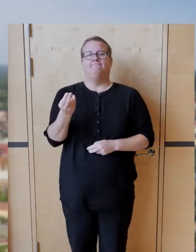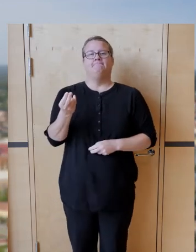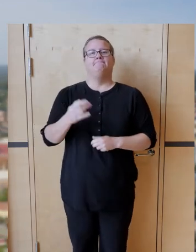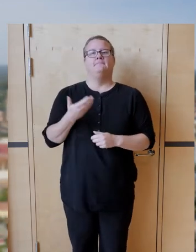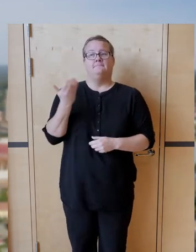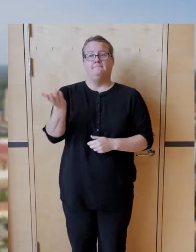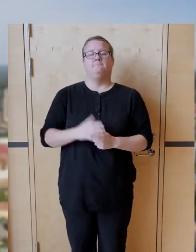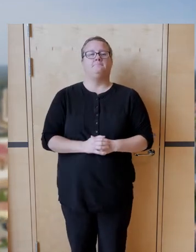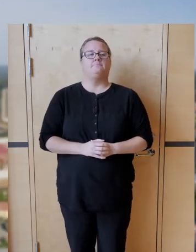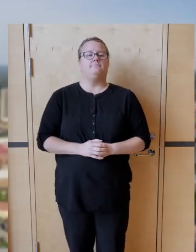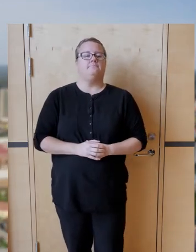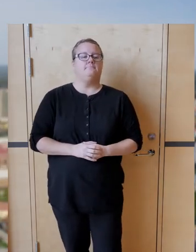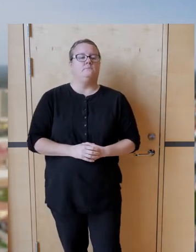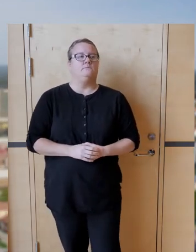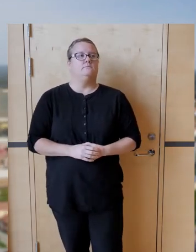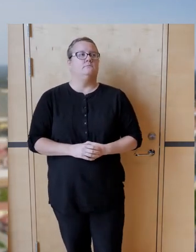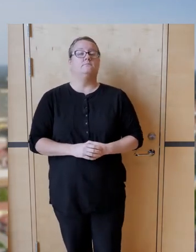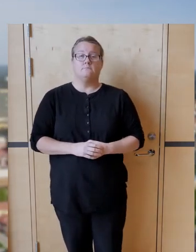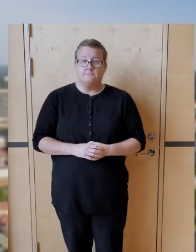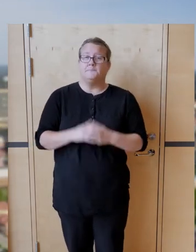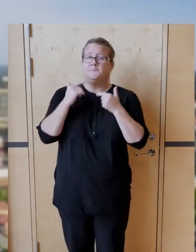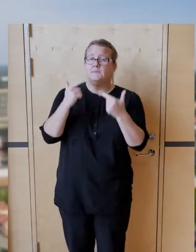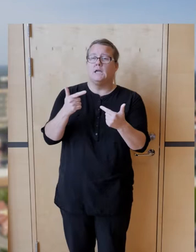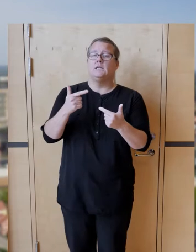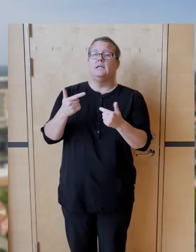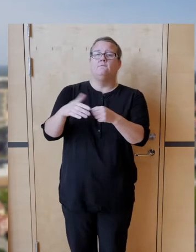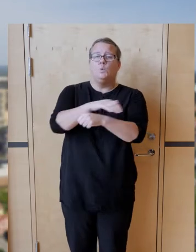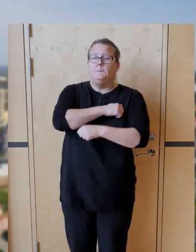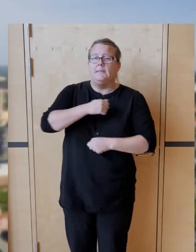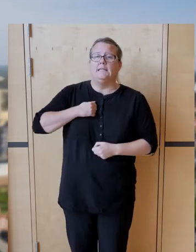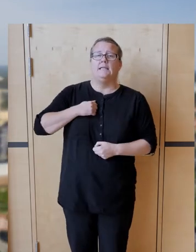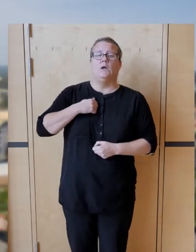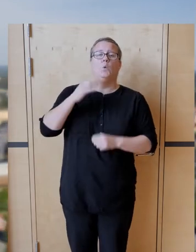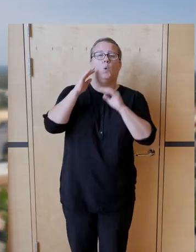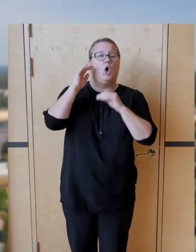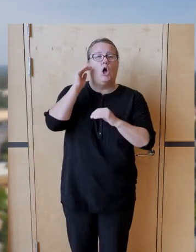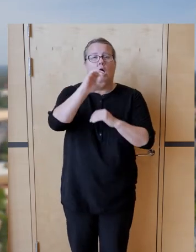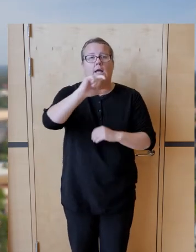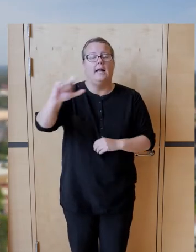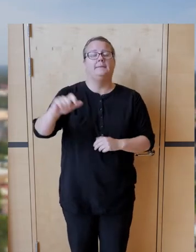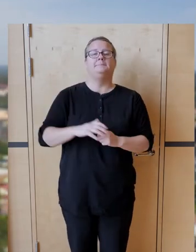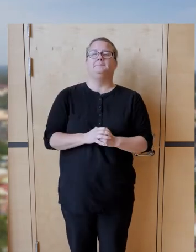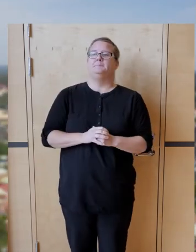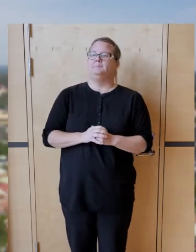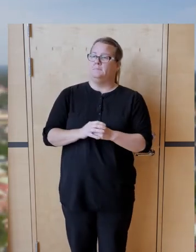Fullmäktige åhörare Andreas Jakobsson Kjell Hults Sätt